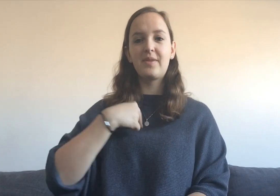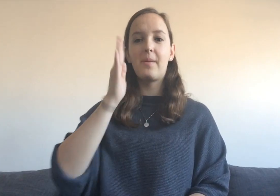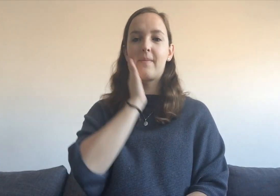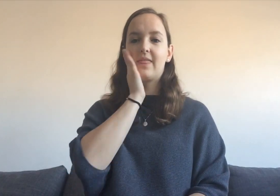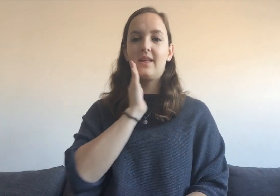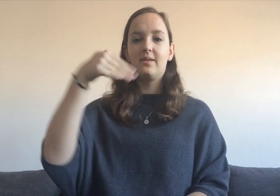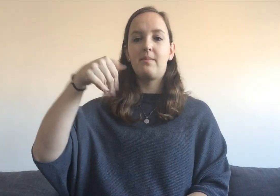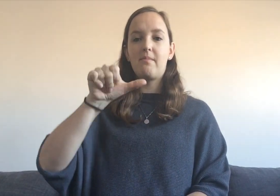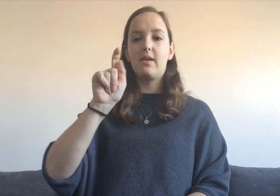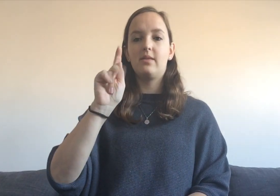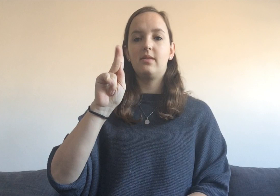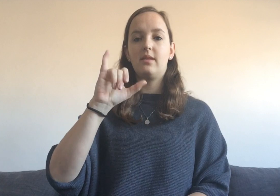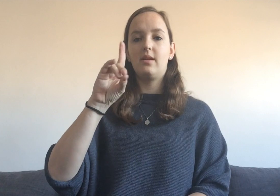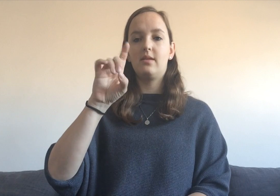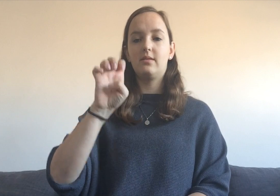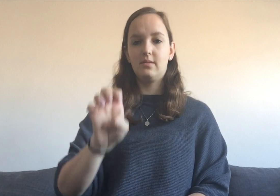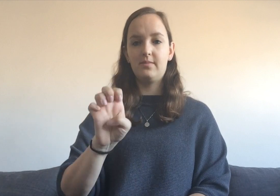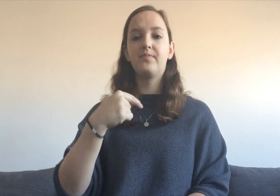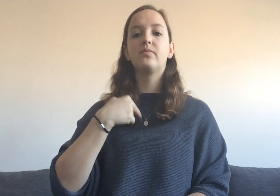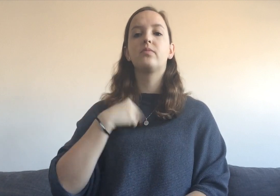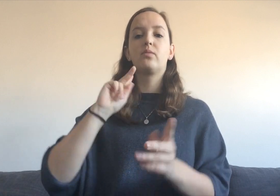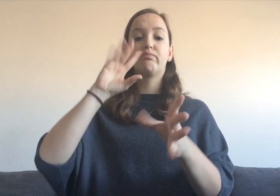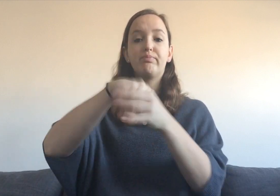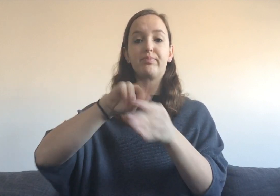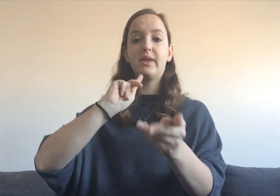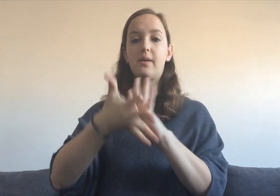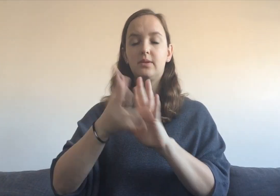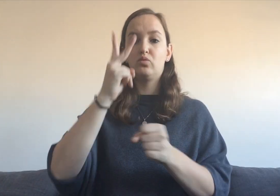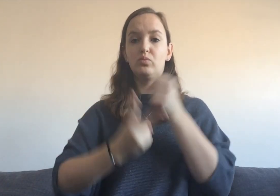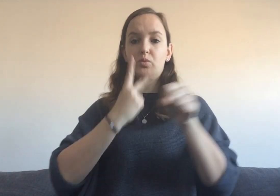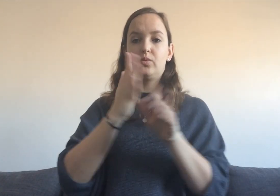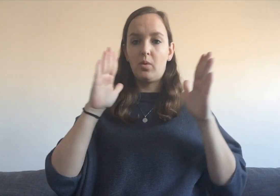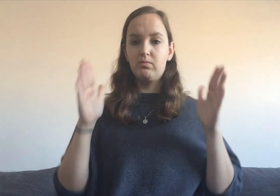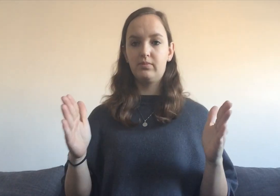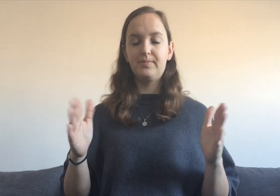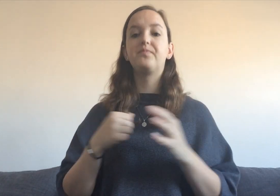je m'appelle Mathilde. J'ai fait partie du Kap Signes pendant 2 ans.